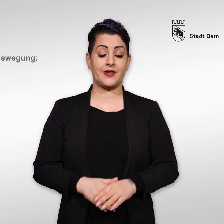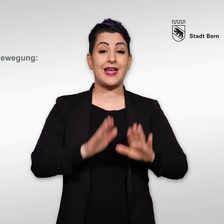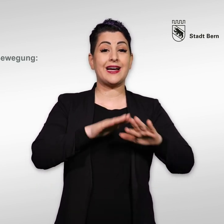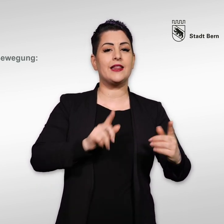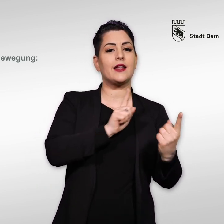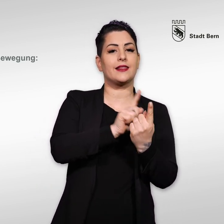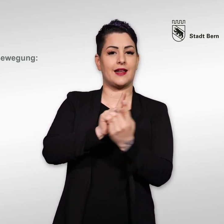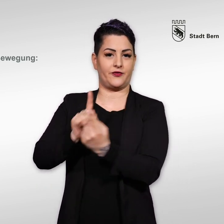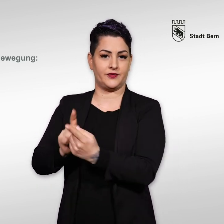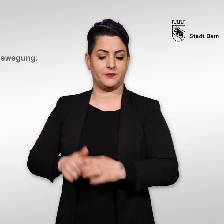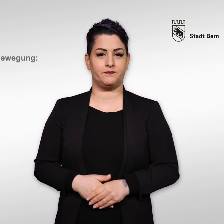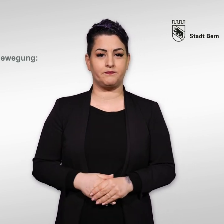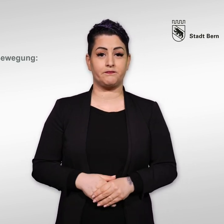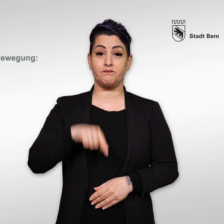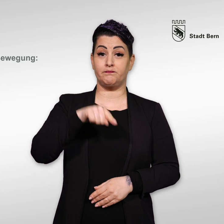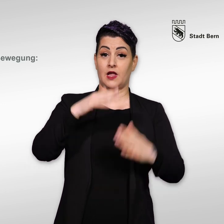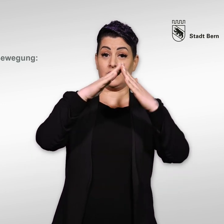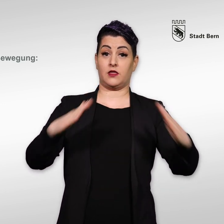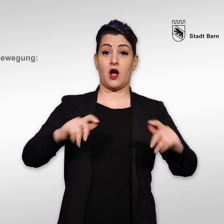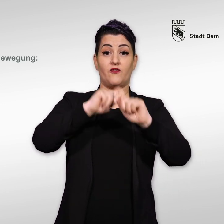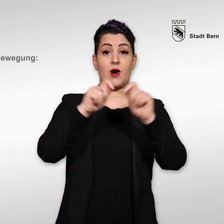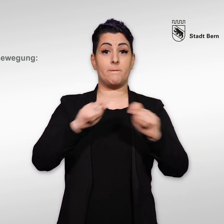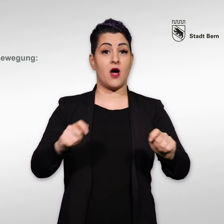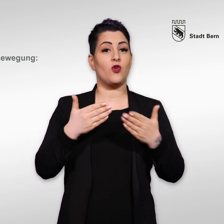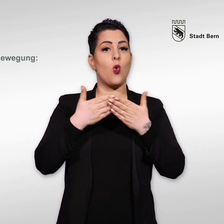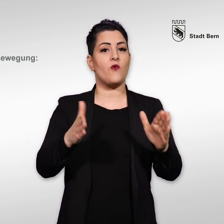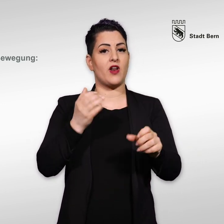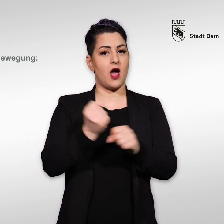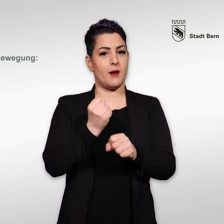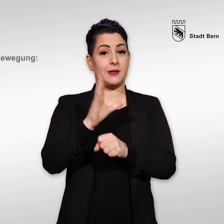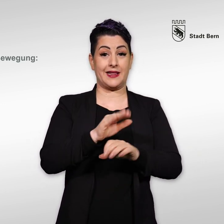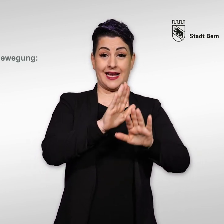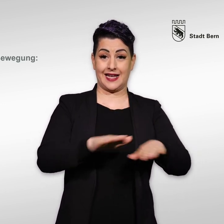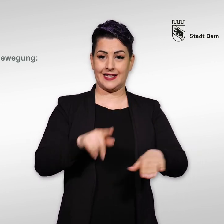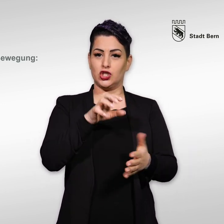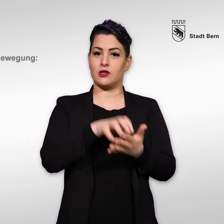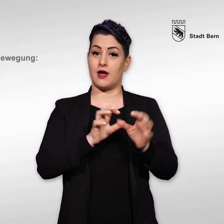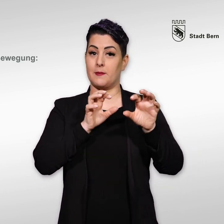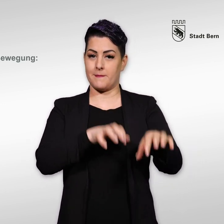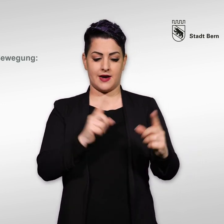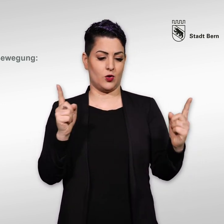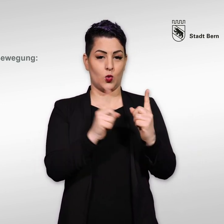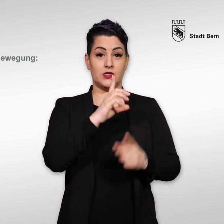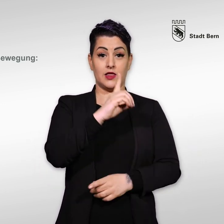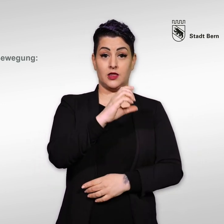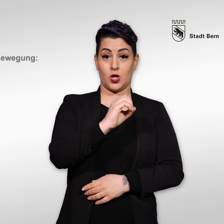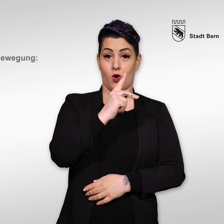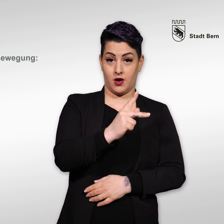Kindertreffs Der Dachverband für die offene Arbeit mit Kindern in Bern DOK